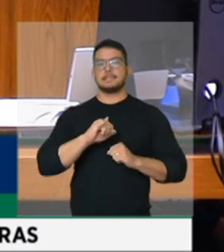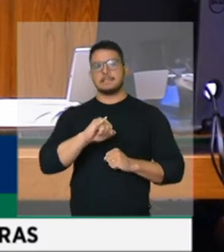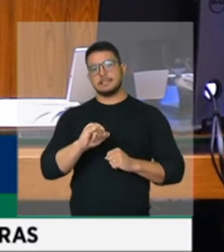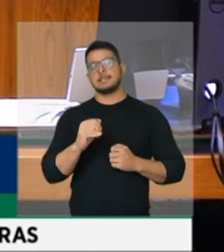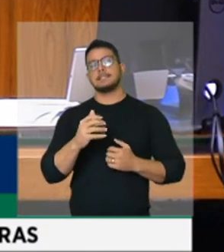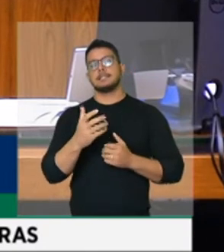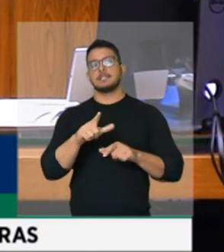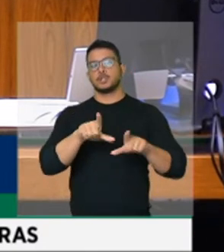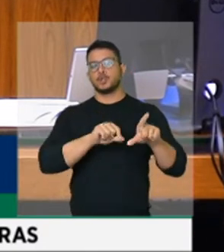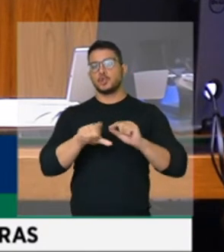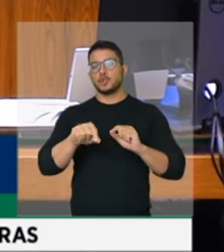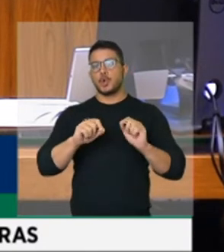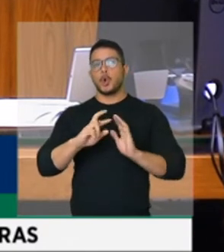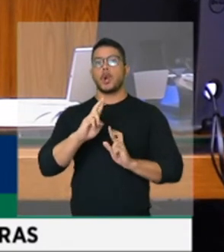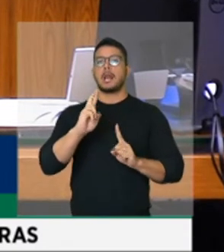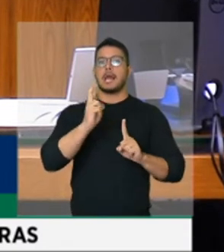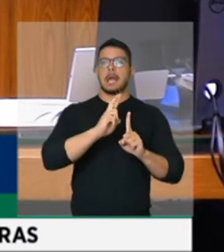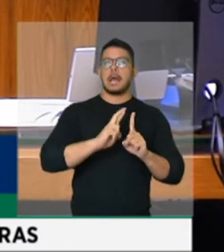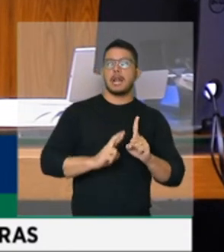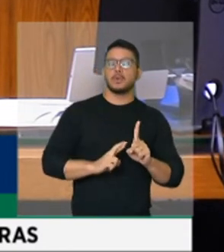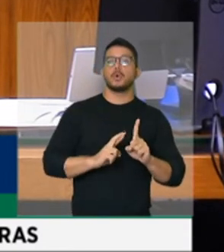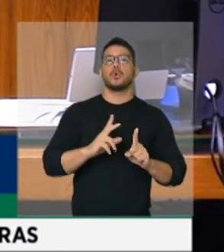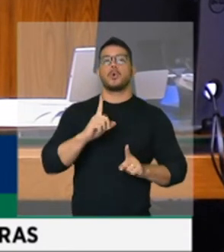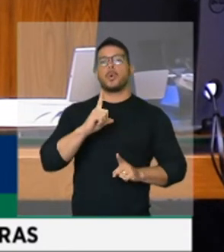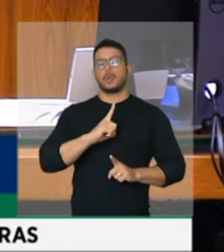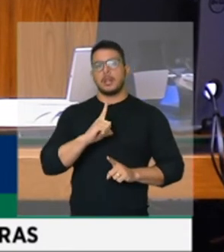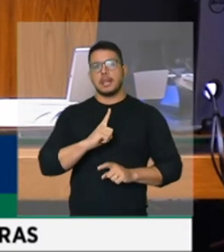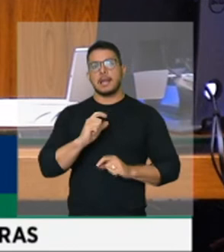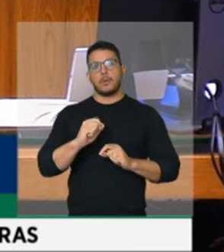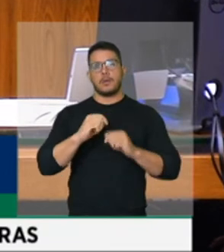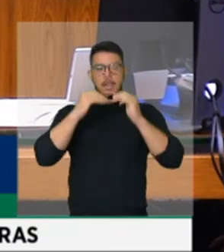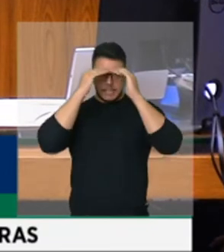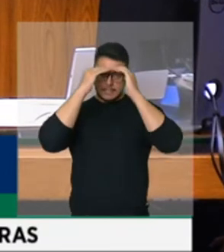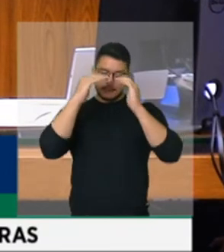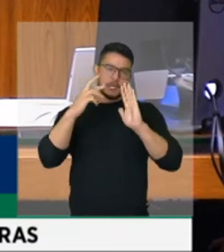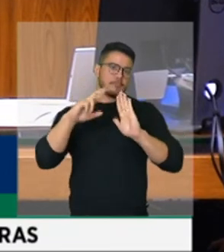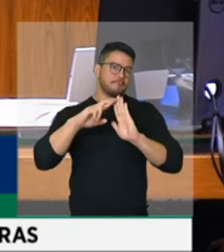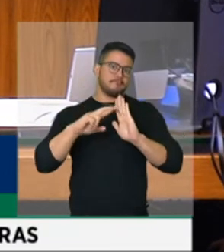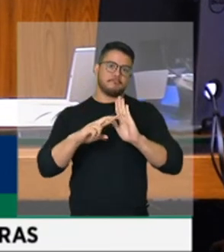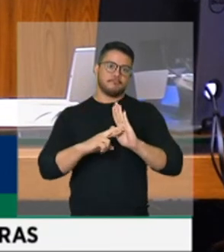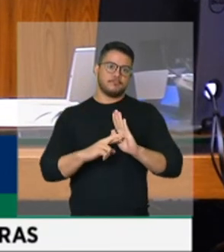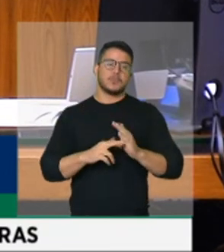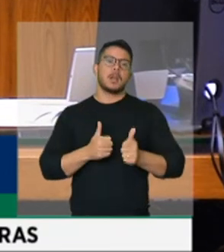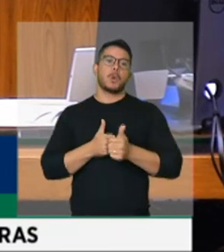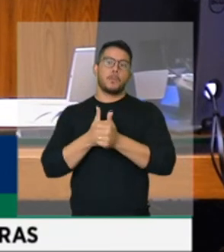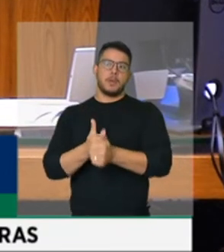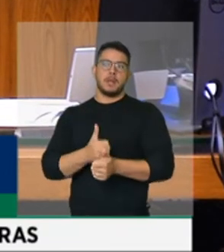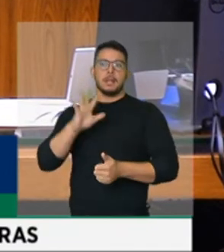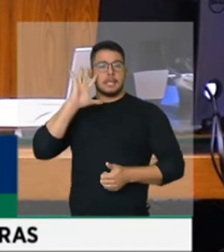RELATORES EM SUBSTITUIÇÃO AS MEDIDAS PROVISÓRIAS NÃO HAVENDO VIOLAÇÃO A QUALQUER NORMA SEGUINDO DECISÃO DO SUPREMO TRIBUNAL FEDERAL.